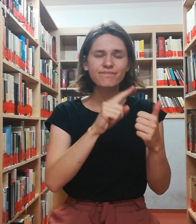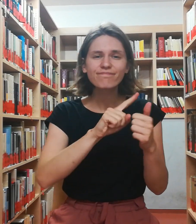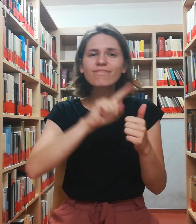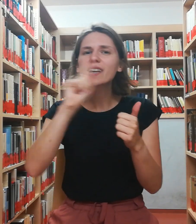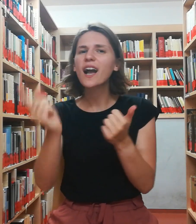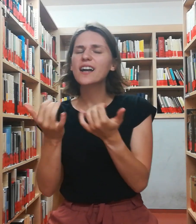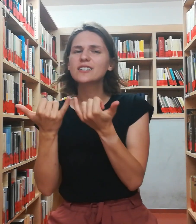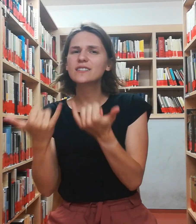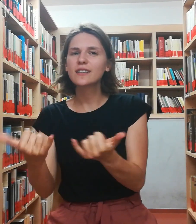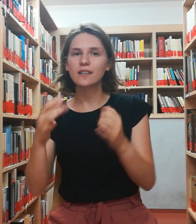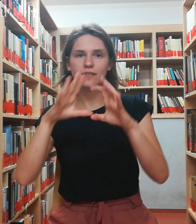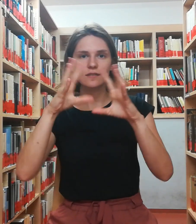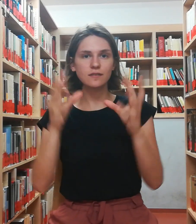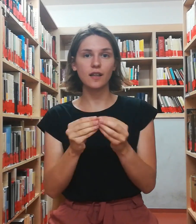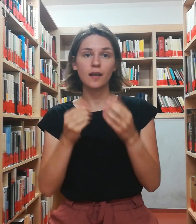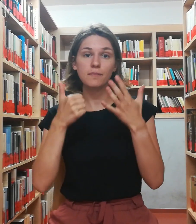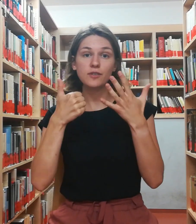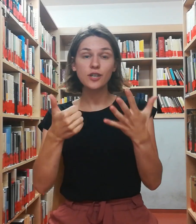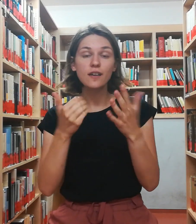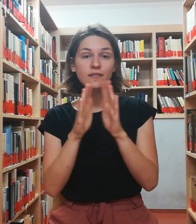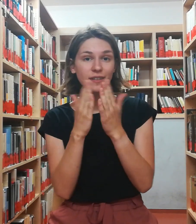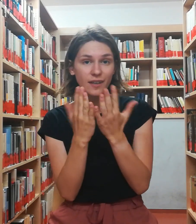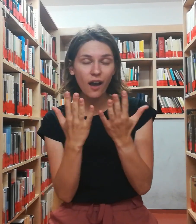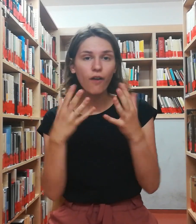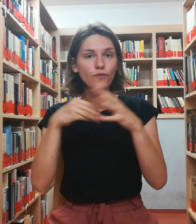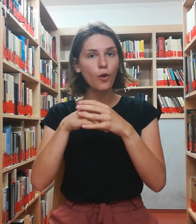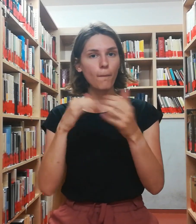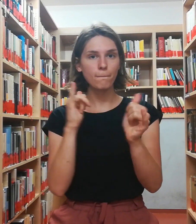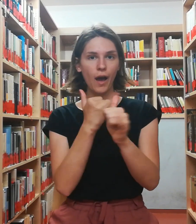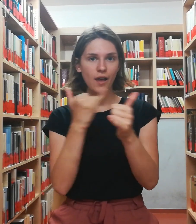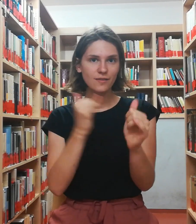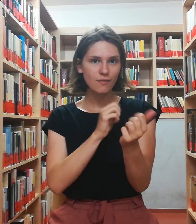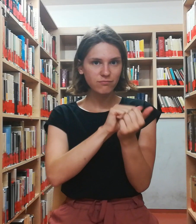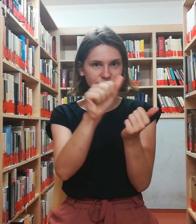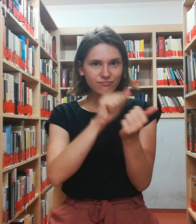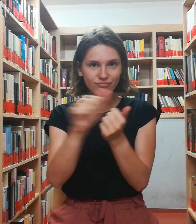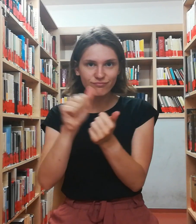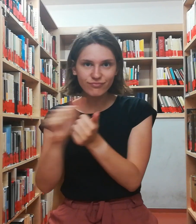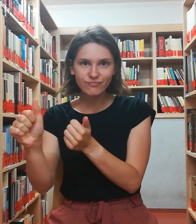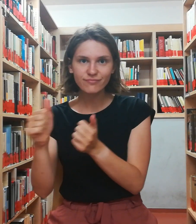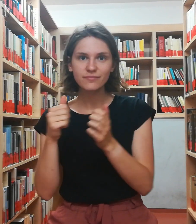Od té doby jich publikovala dalších pět.